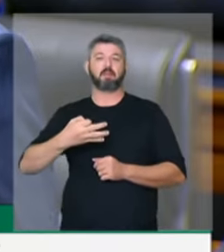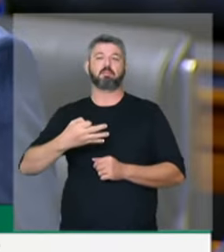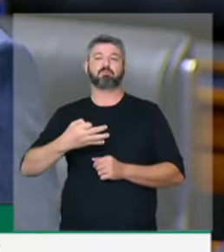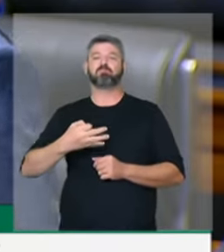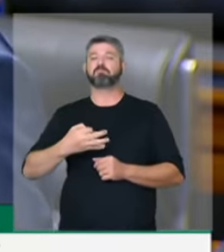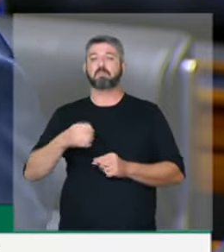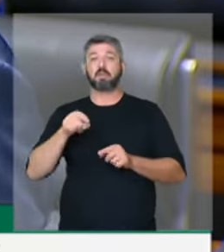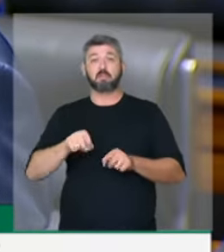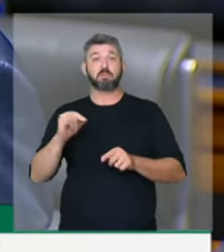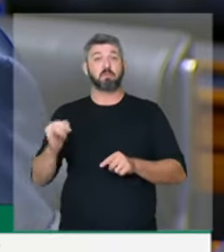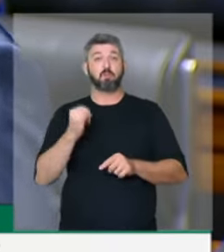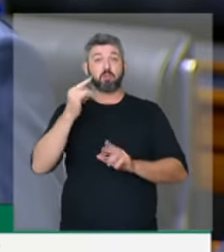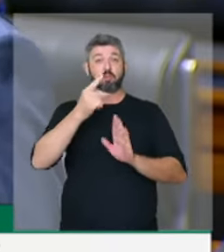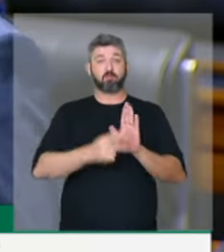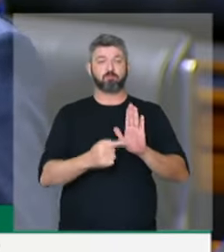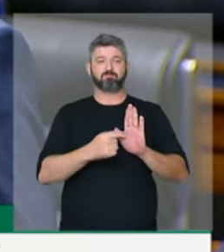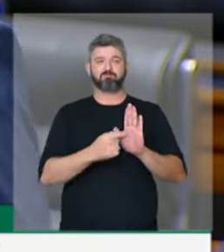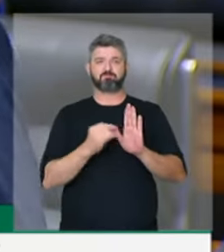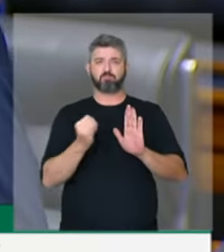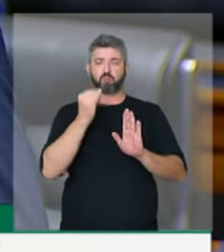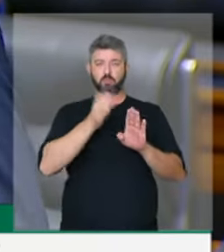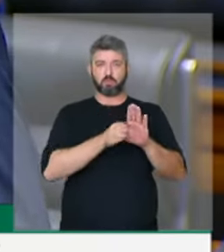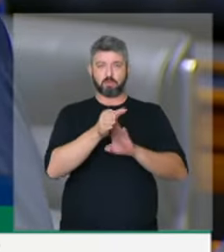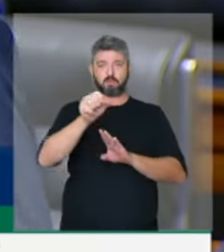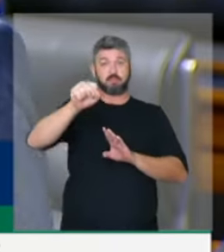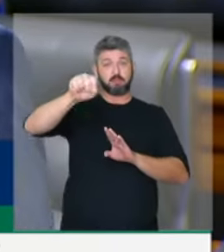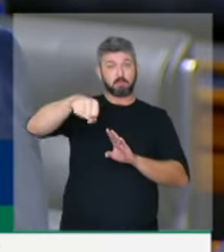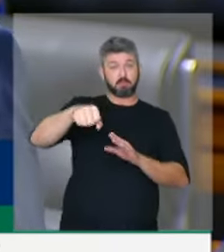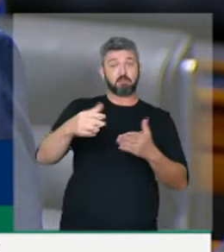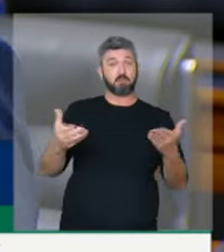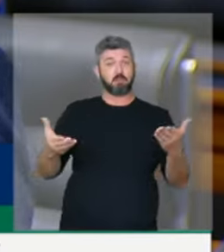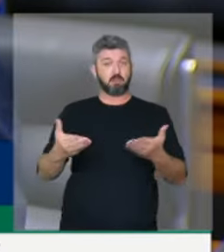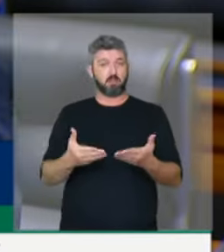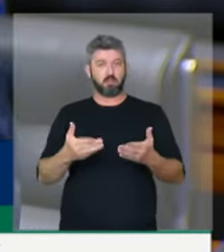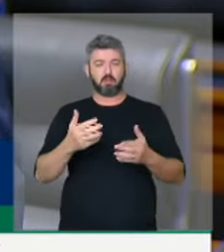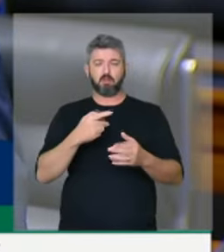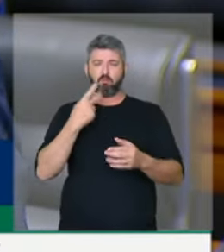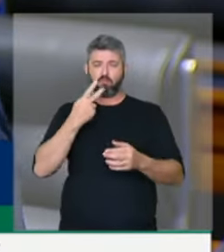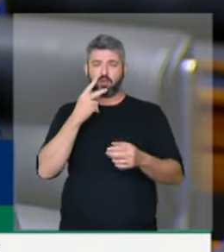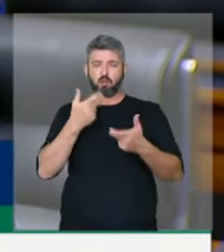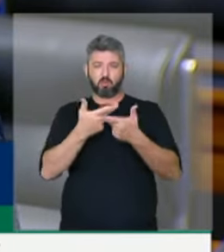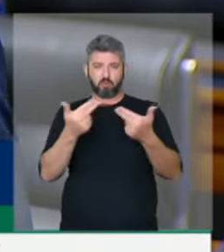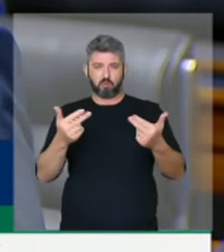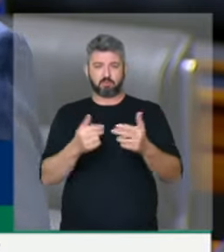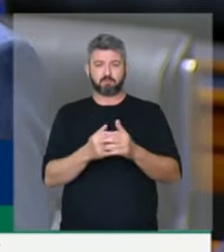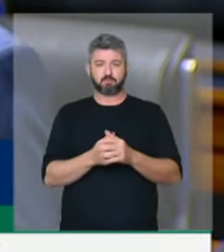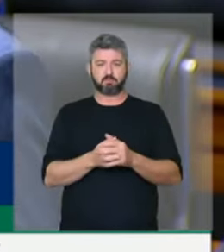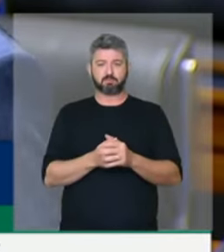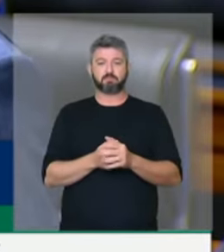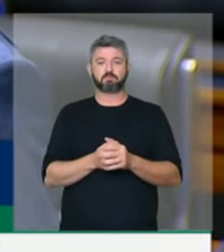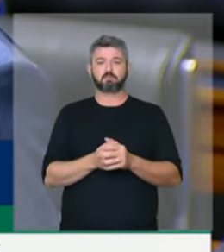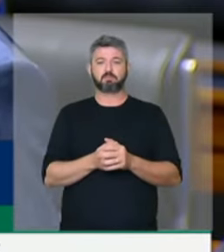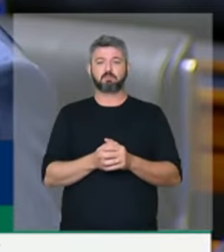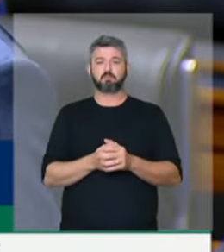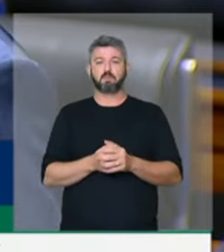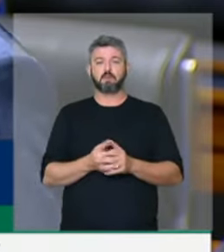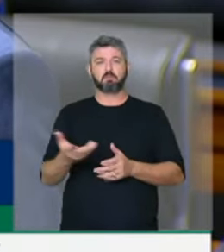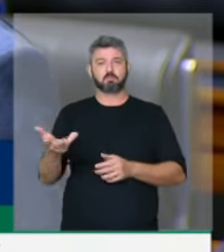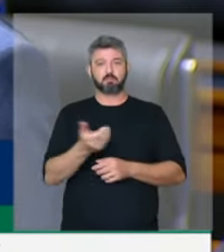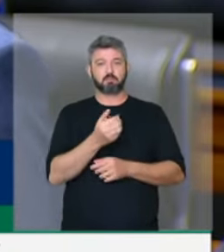PRESIDENTE. AGORA EU QUERIA FAZER UMA REFERÊNCIA AO NOBRE DEPUTADO JÚLIO CÀSAR QUE ESTÁ ENCAMINHANDO PELO REPUBLICANOS. E ME INFORMOU QUE VAI RETIRAR O DESTAQUE QUE